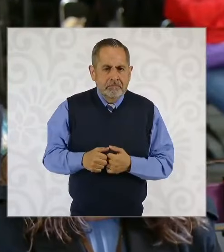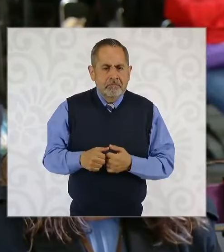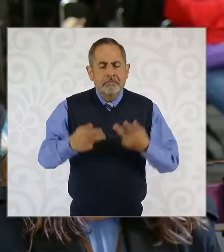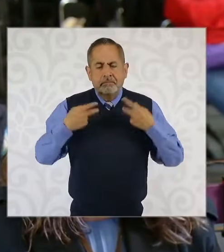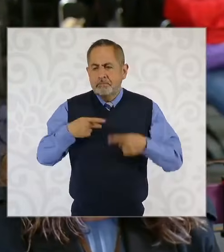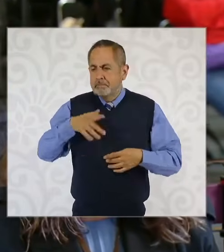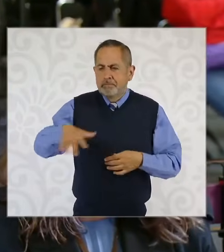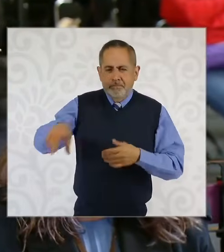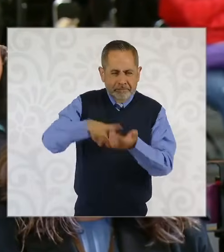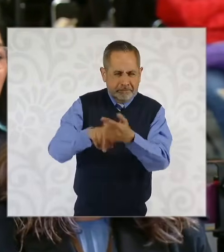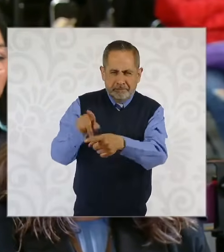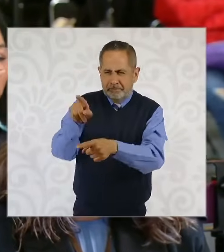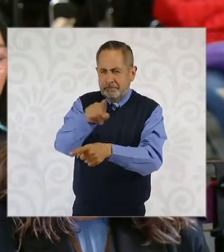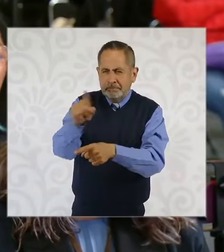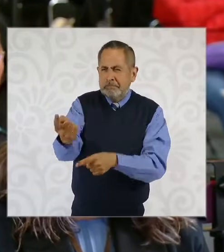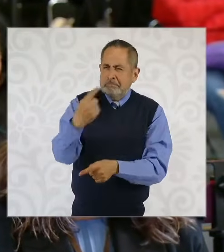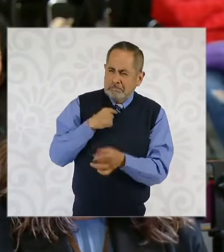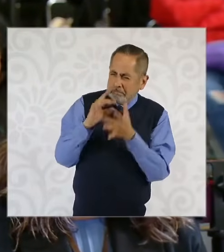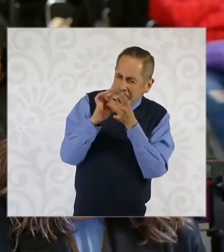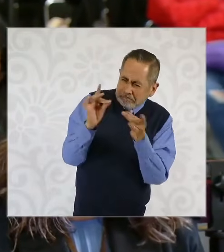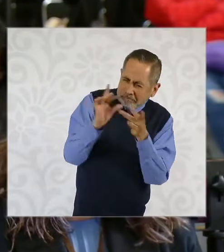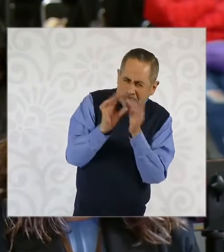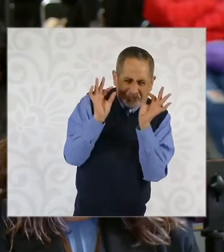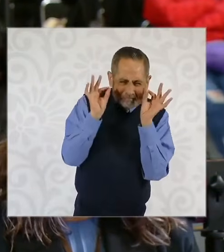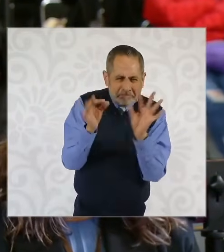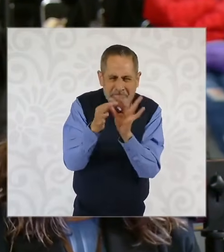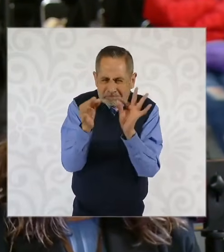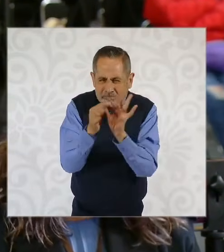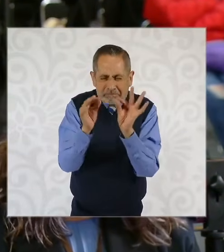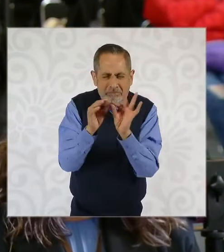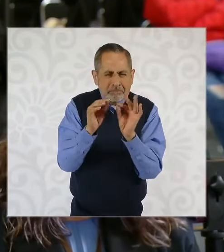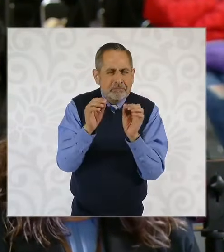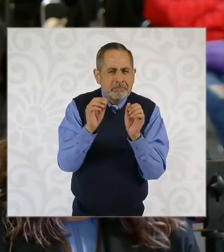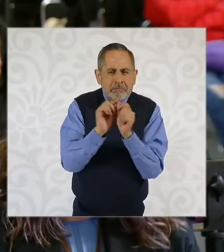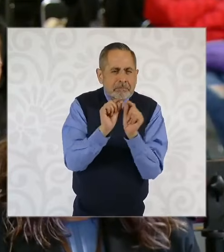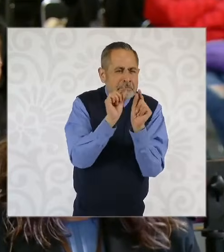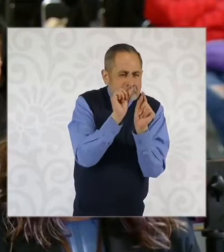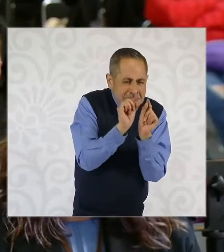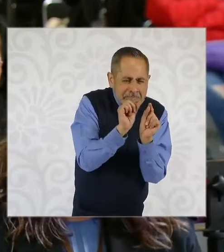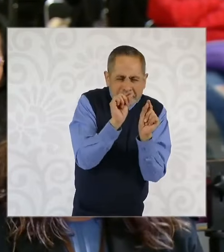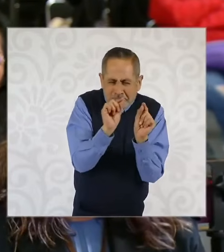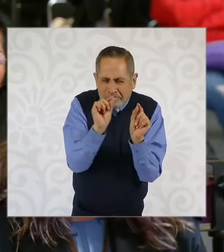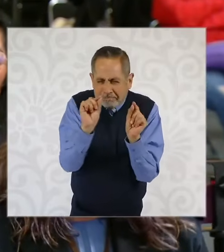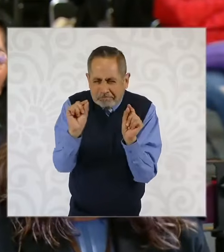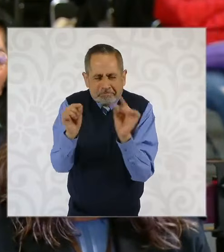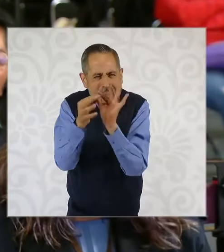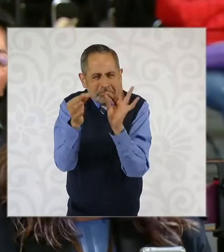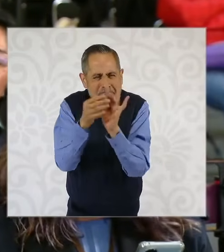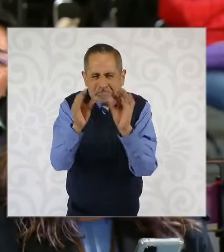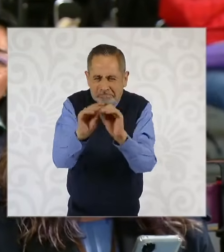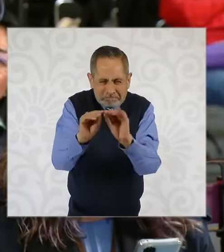explicara un poquito o nos explicara tal vez con manzanas Cuál es el objetivo final de este plan